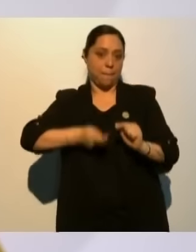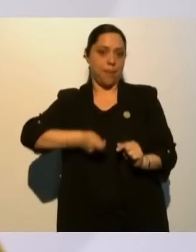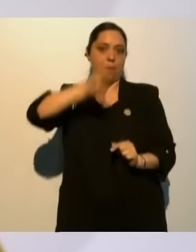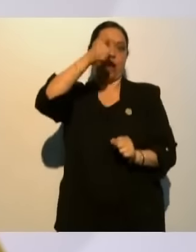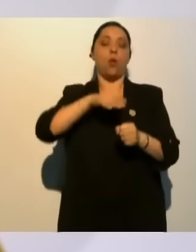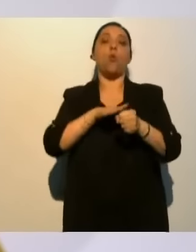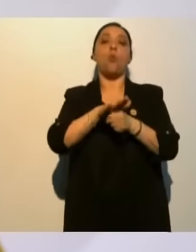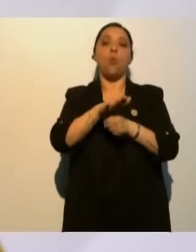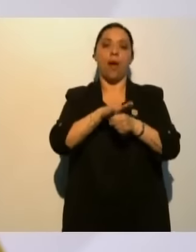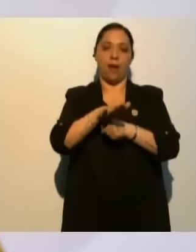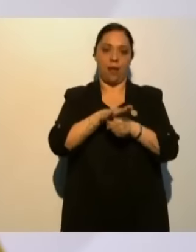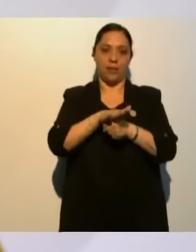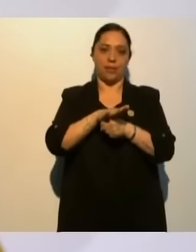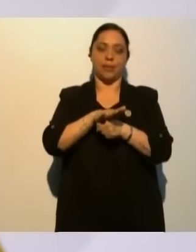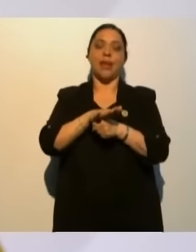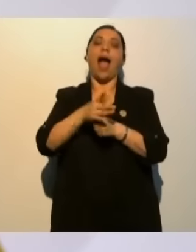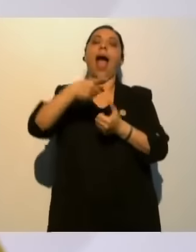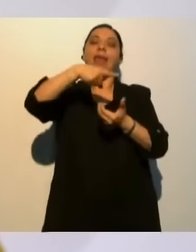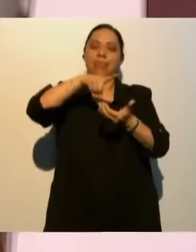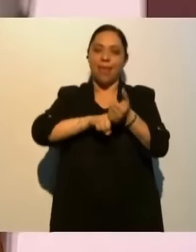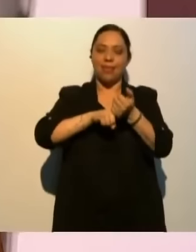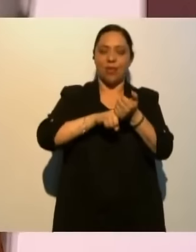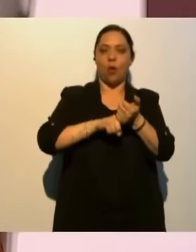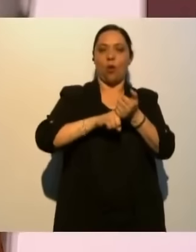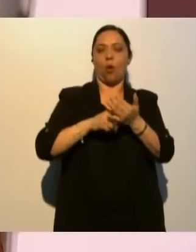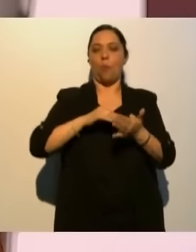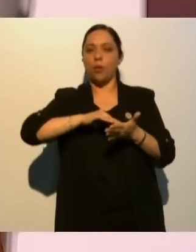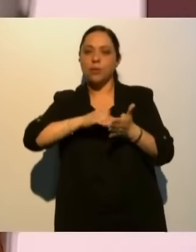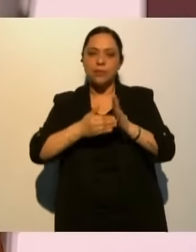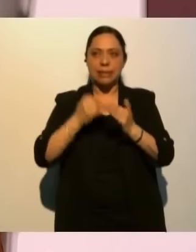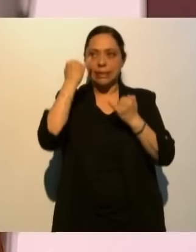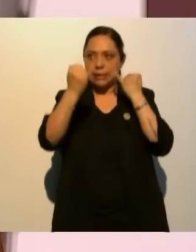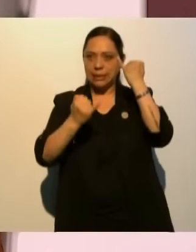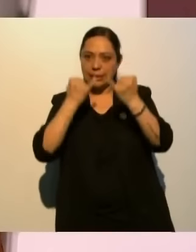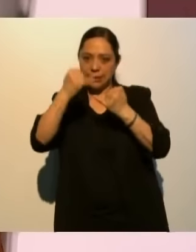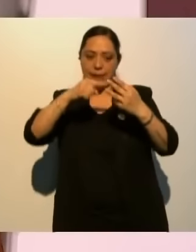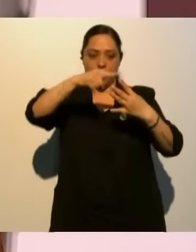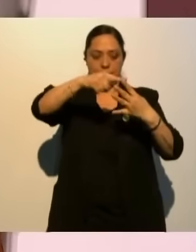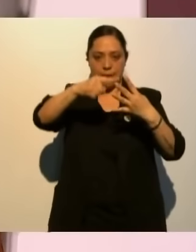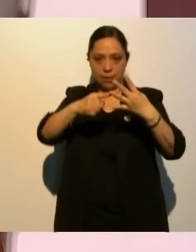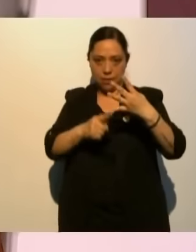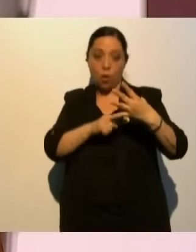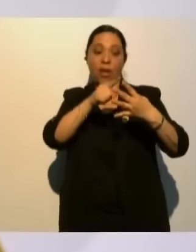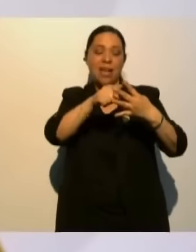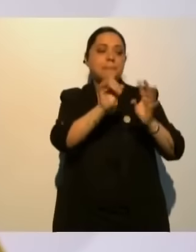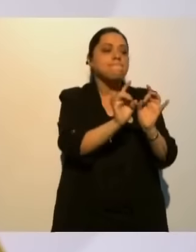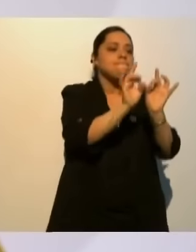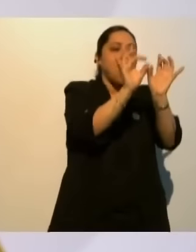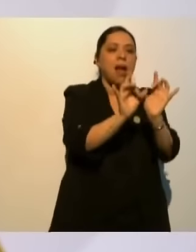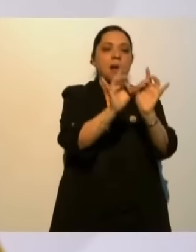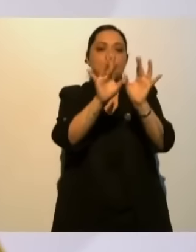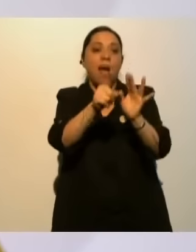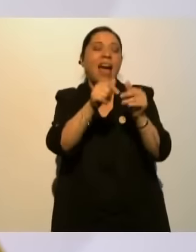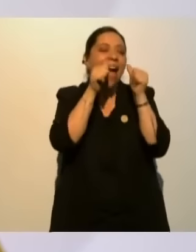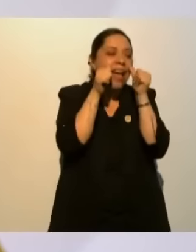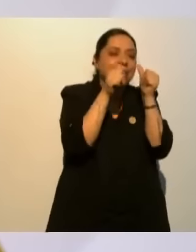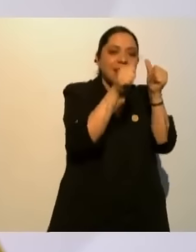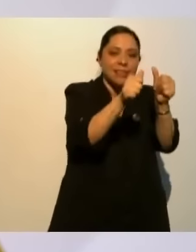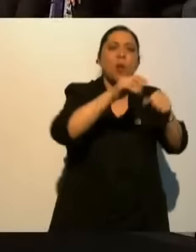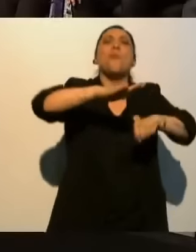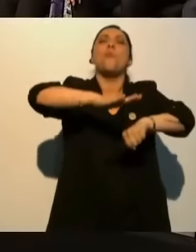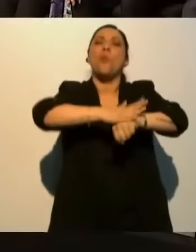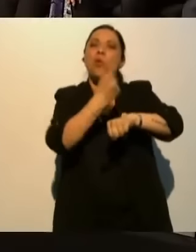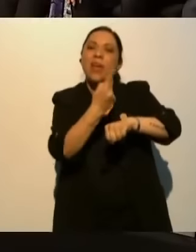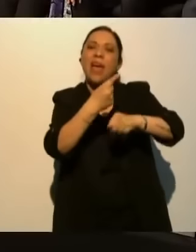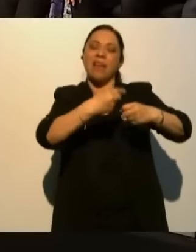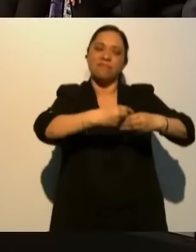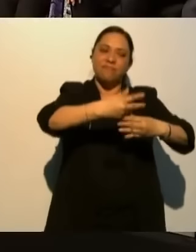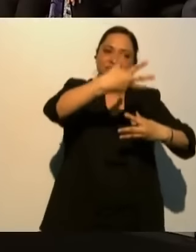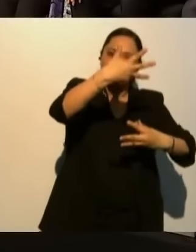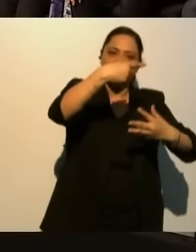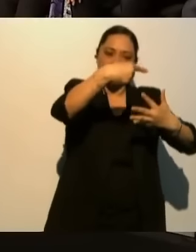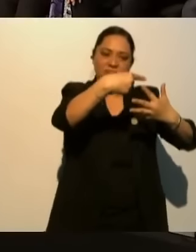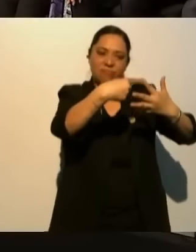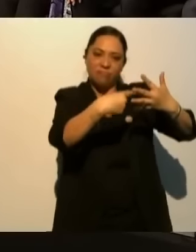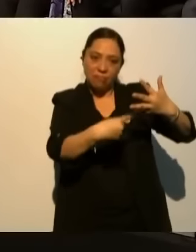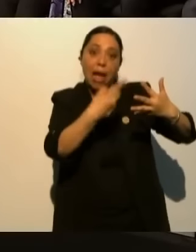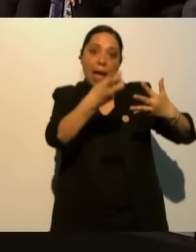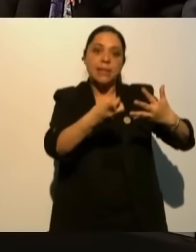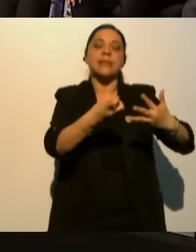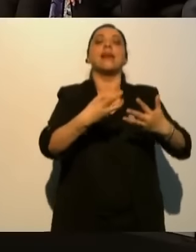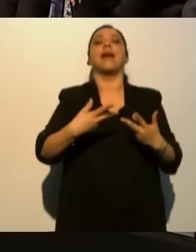compone de cuatro ejes atención a las causas que podamos darle a las y los mexicanos las o cubrir